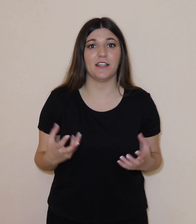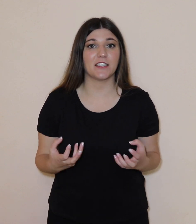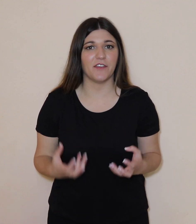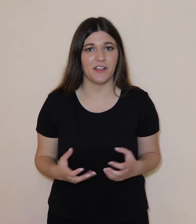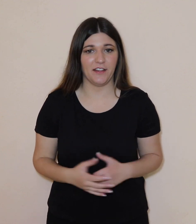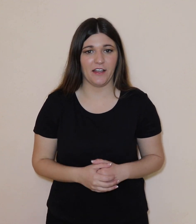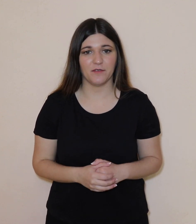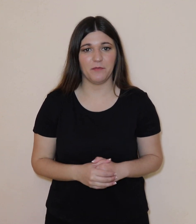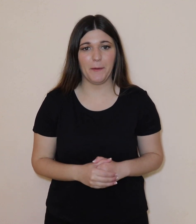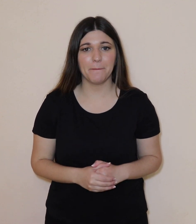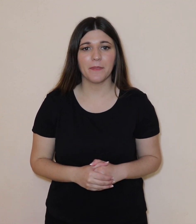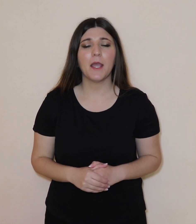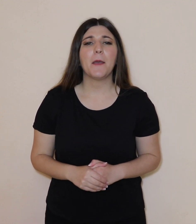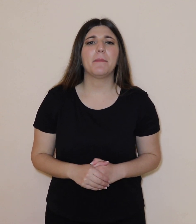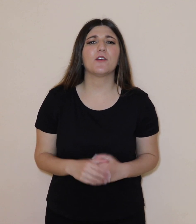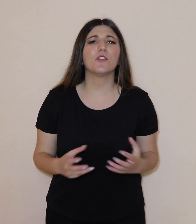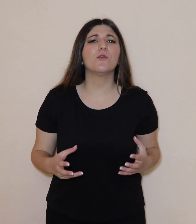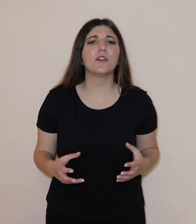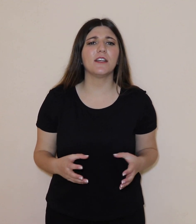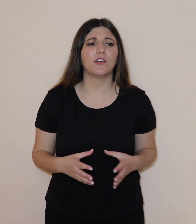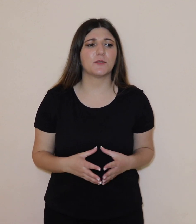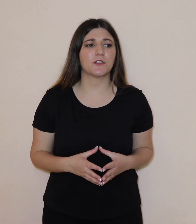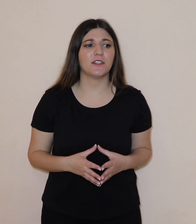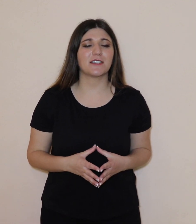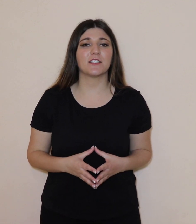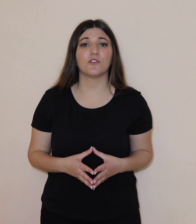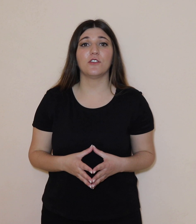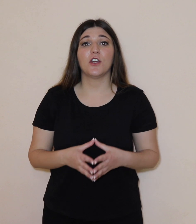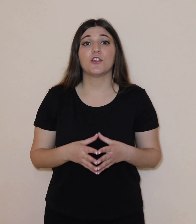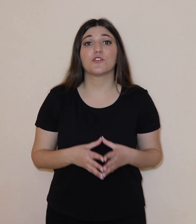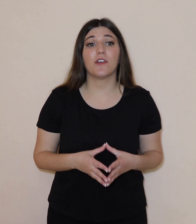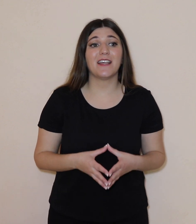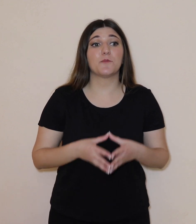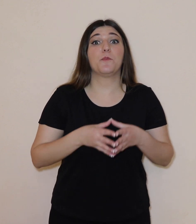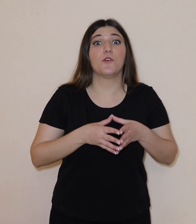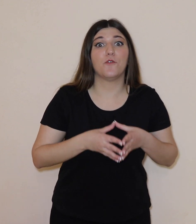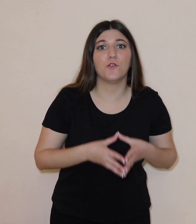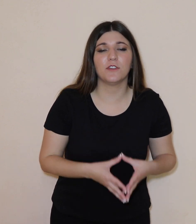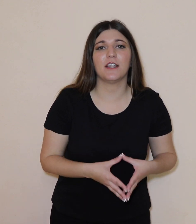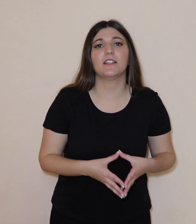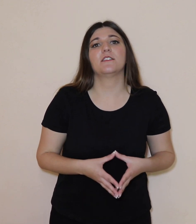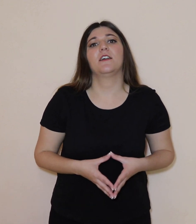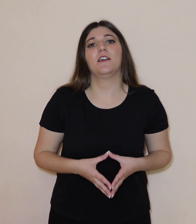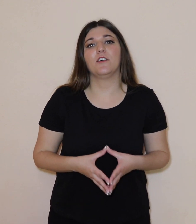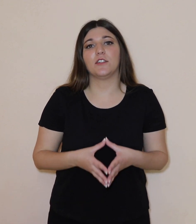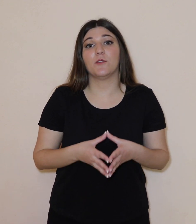esa facilidad bien. ¿Pero qué ocurre con las personas que son sordas profundas pero tienen